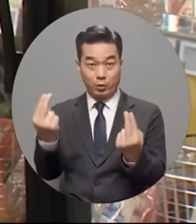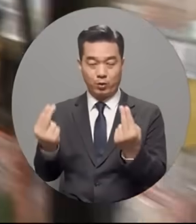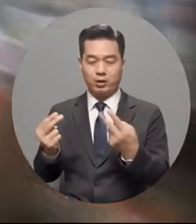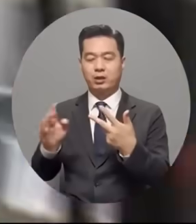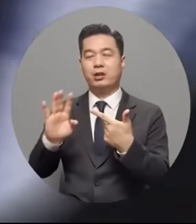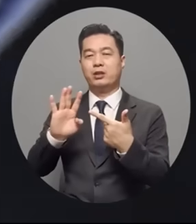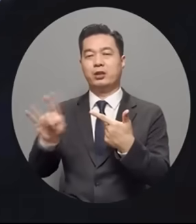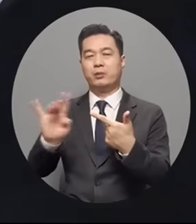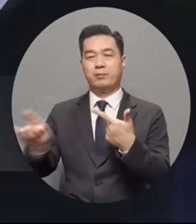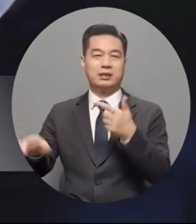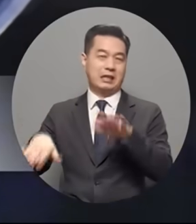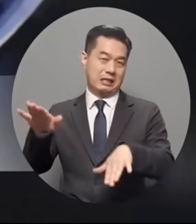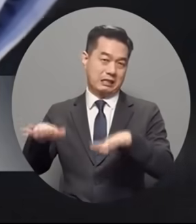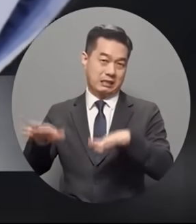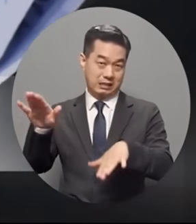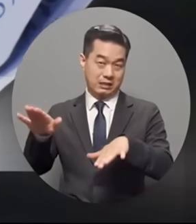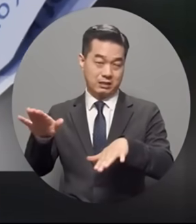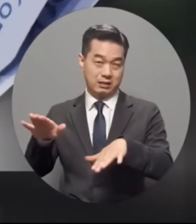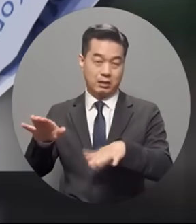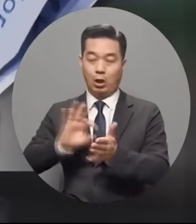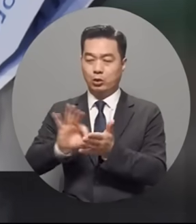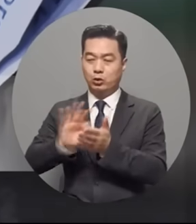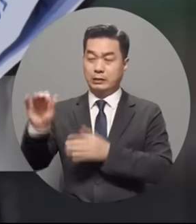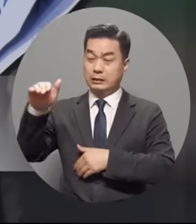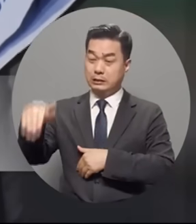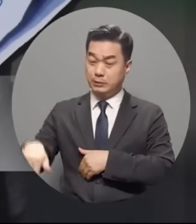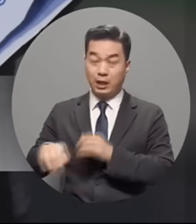비교해도 6배나 낮습니다.